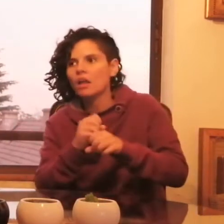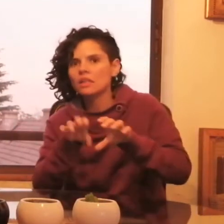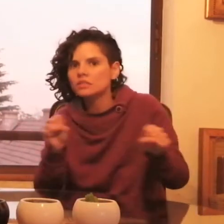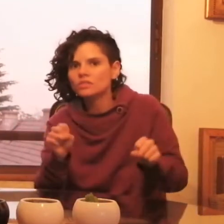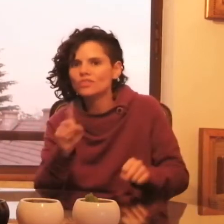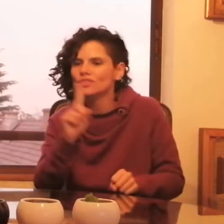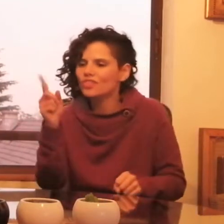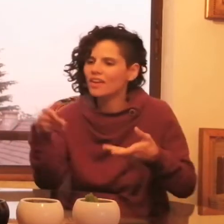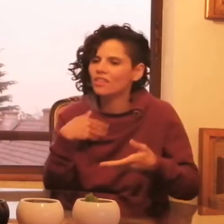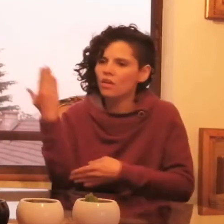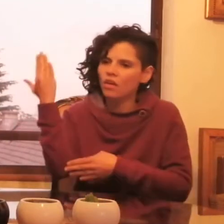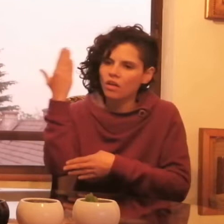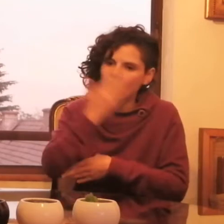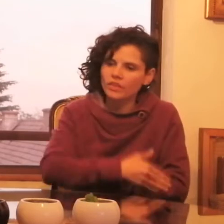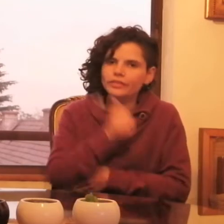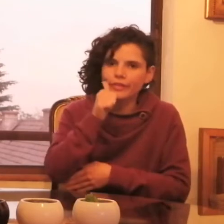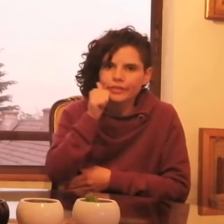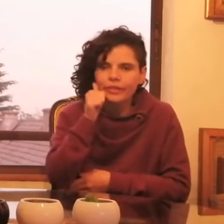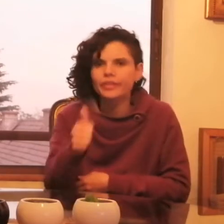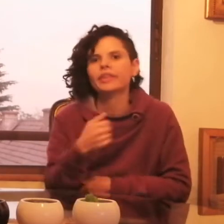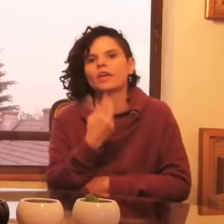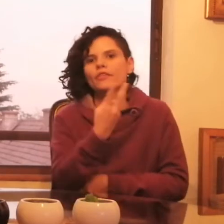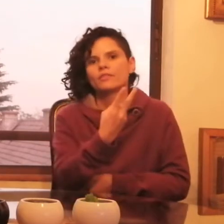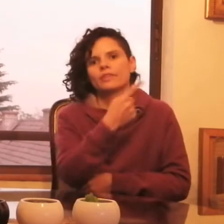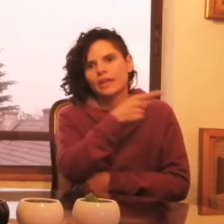estás todo el día, todos los días 24 7 pensando en cómo lo vaya a hacer para